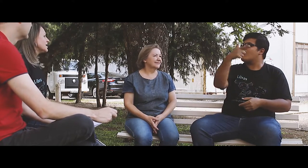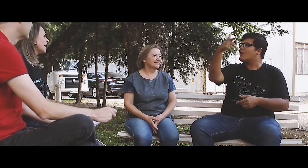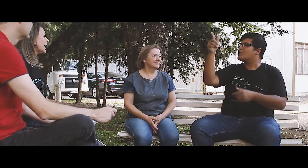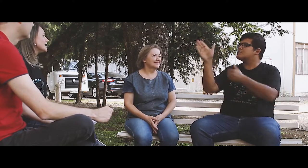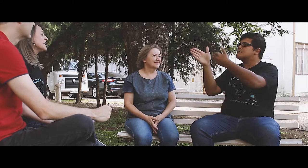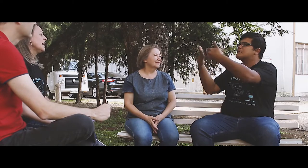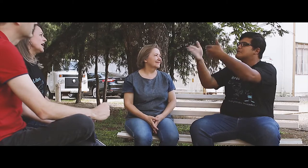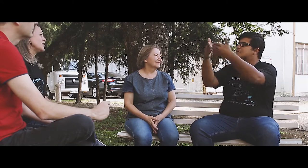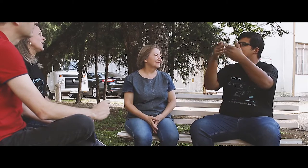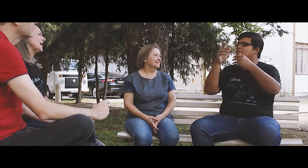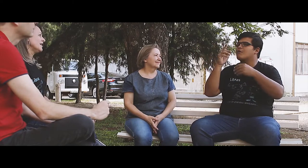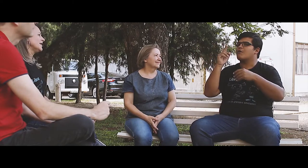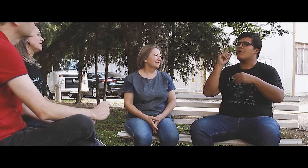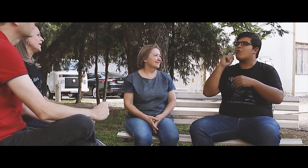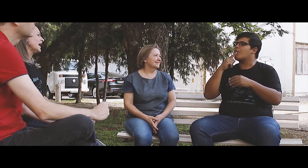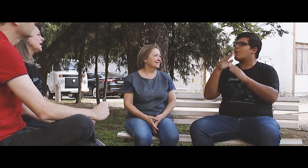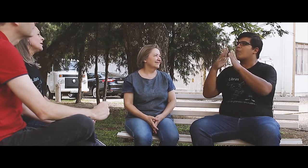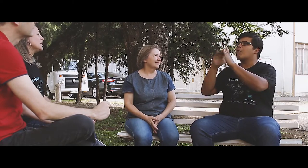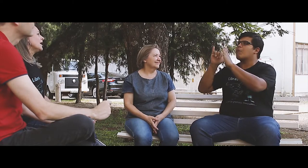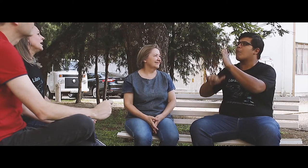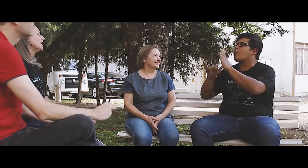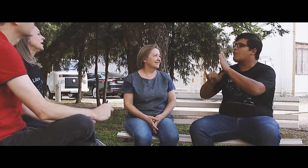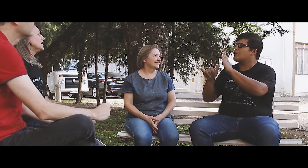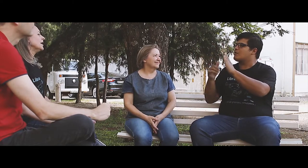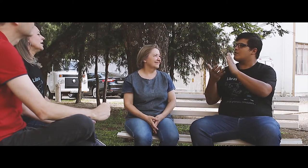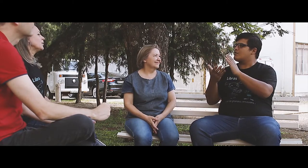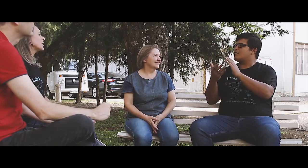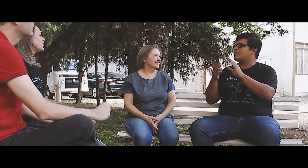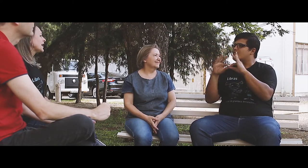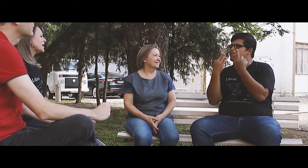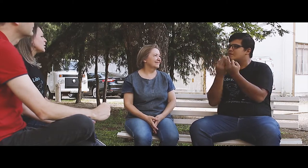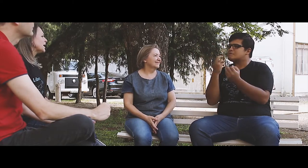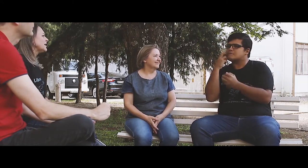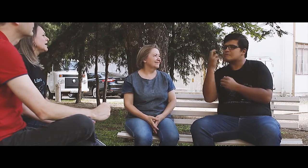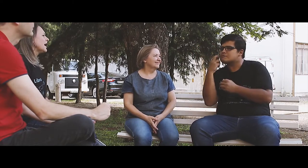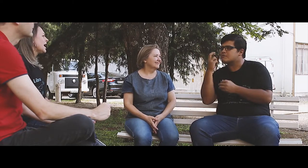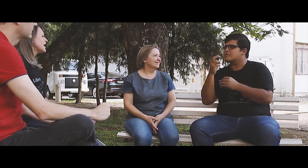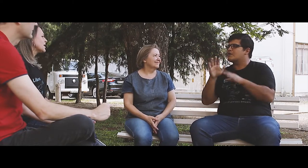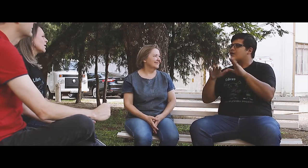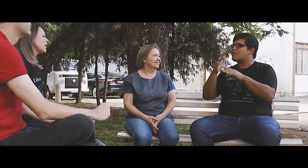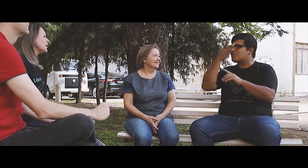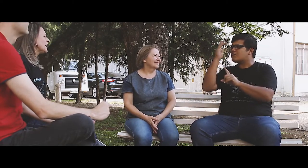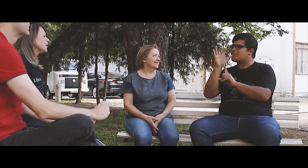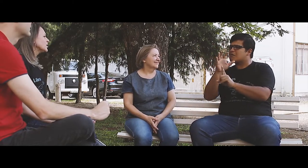sinais é diferente, né? Porque ficar somente em casa com a família ou ter